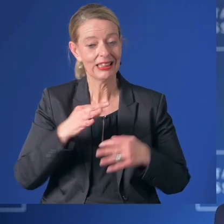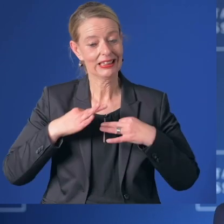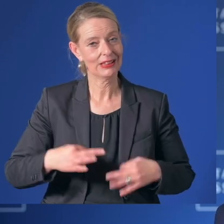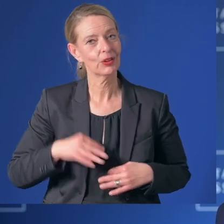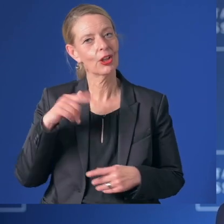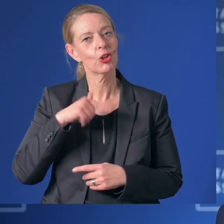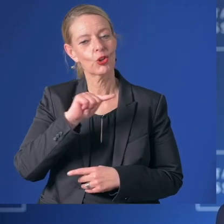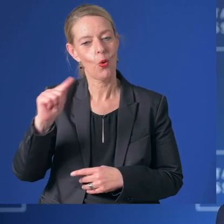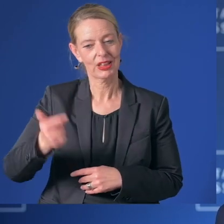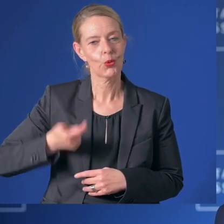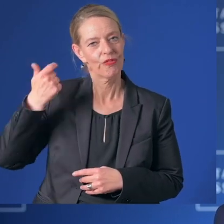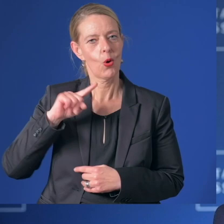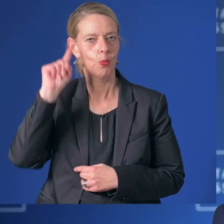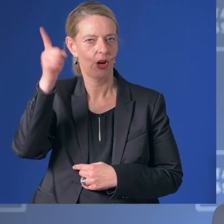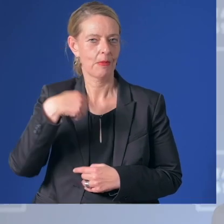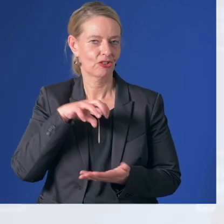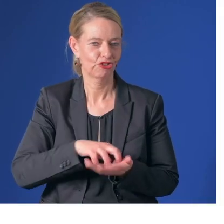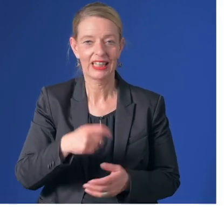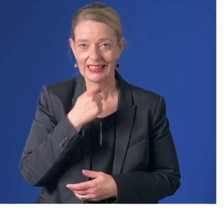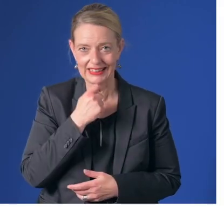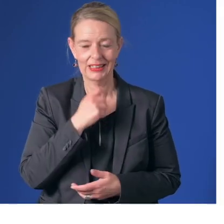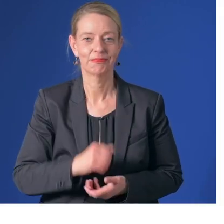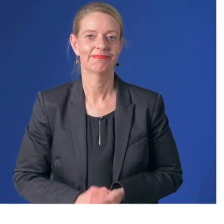Oberbürgermeister der Stadt Essen.